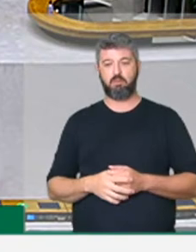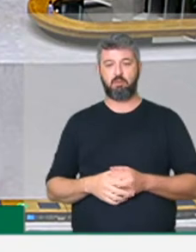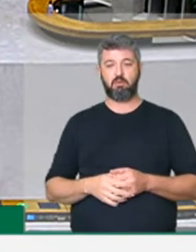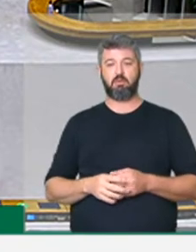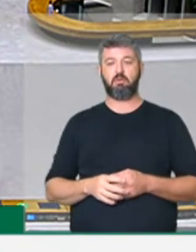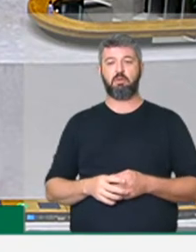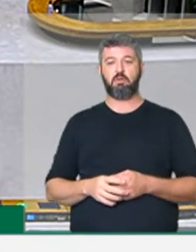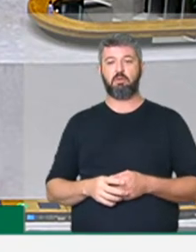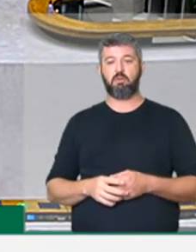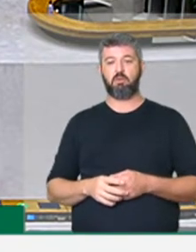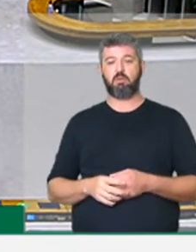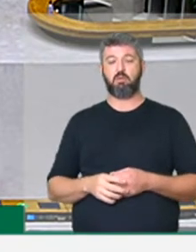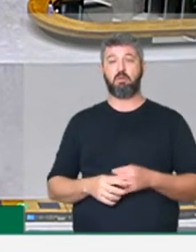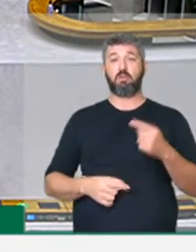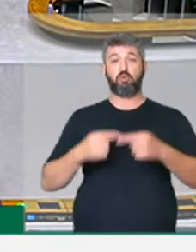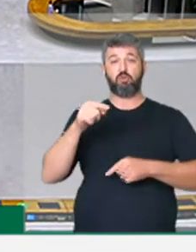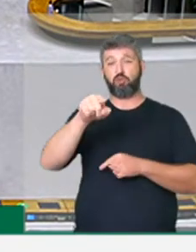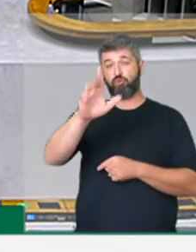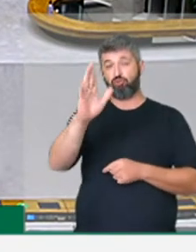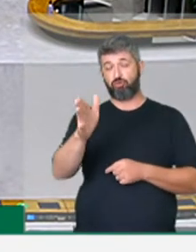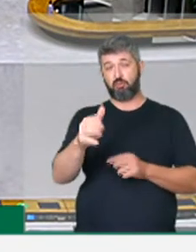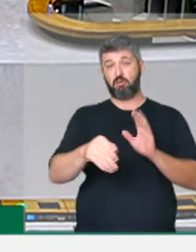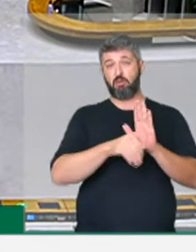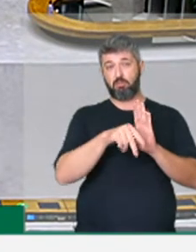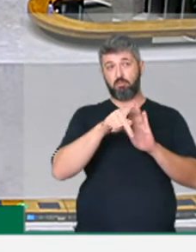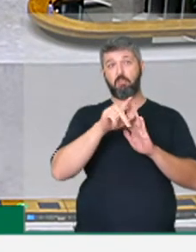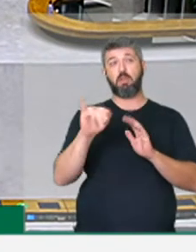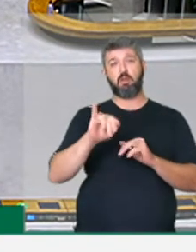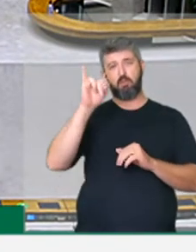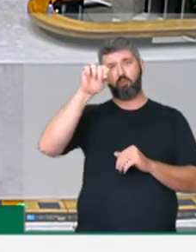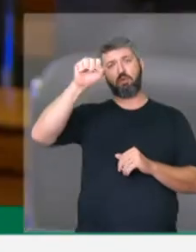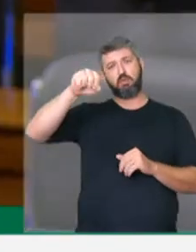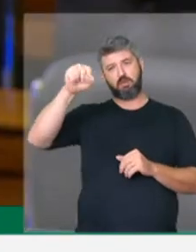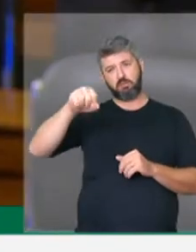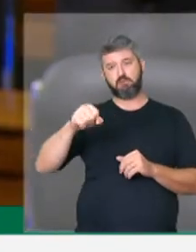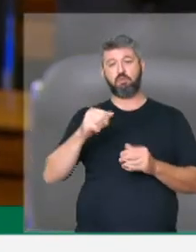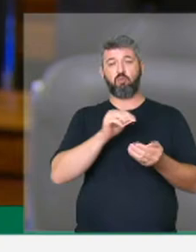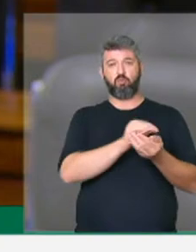GARANTIA. AQUELES QUE TOMAM SIMPLESMENTE SENTEM NO DIREITO DE NÃO PAGAR. 99% DE INADIMPLÊNCIA. ENTÃO O QUE